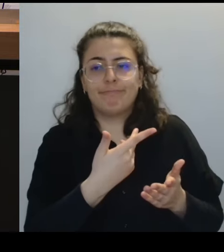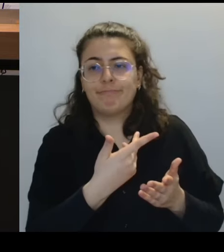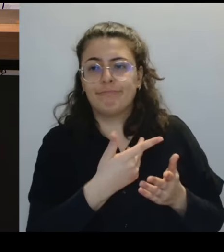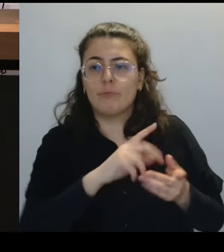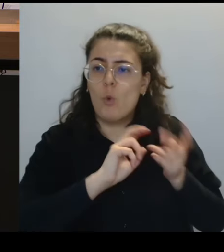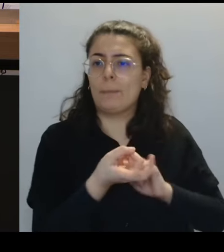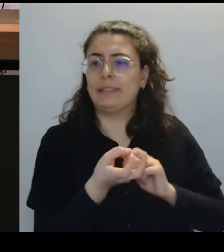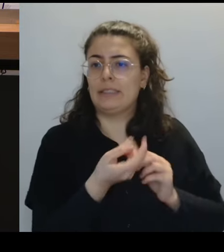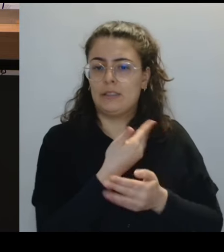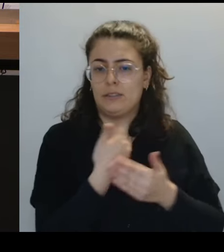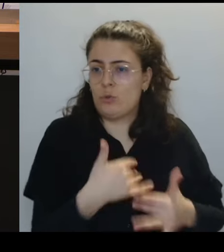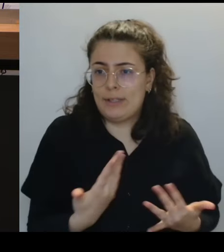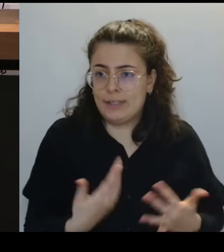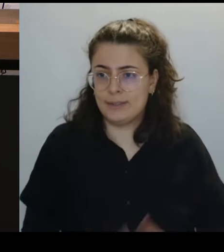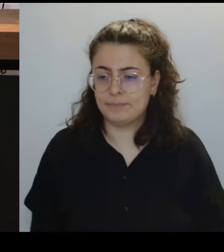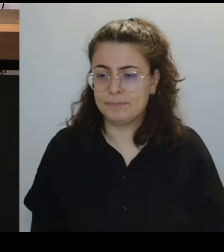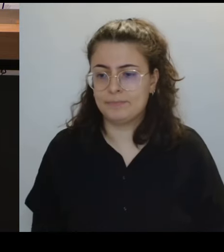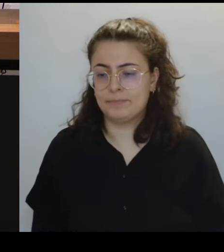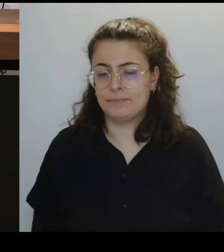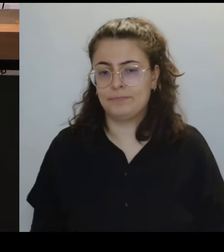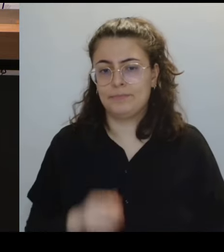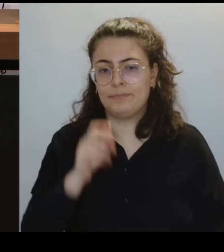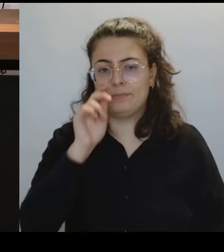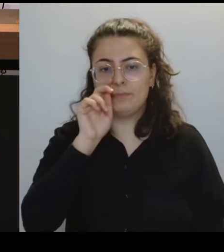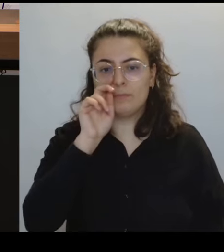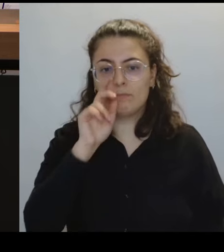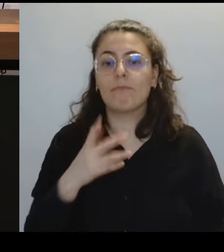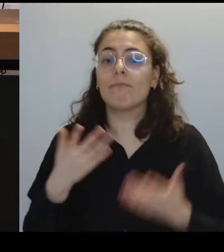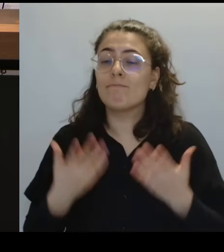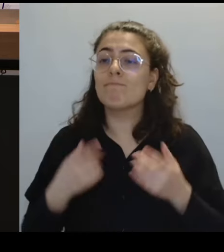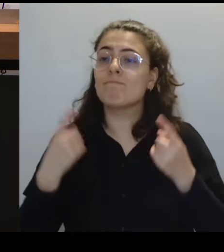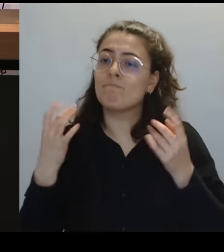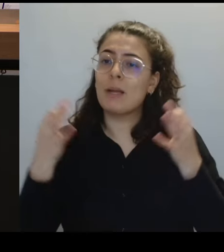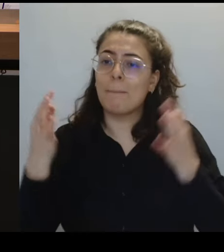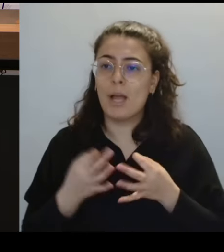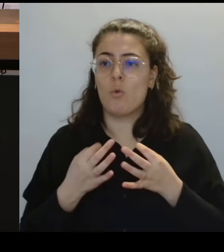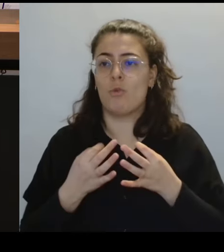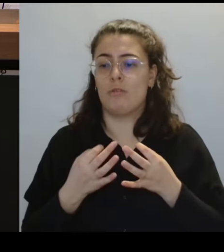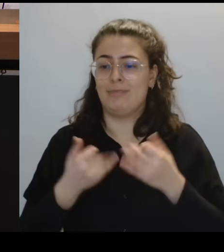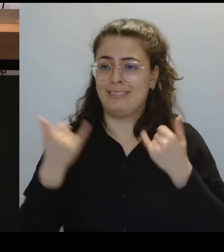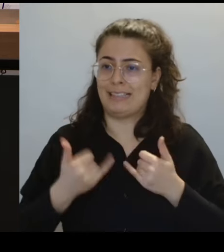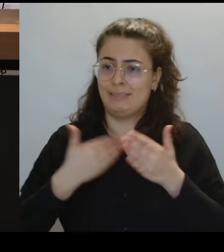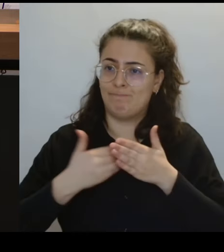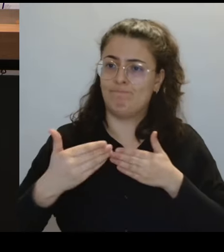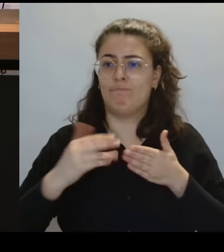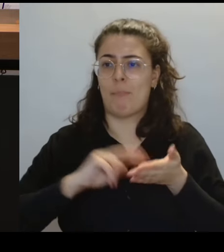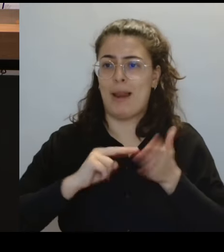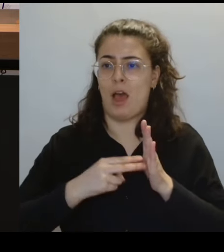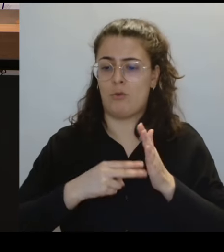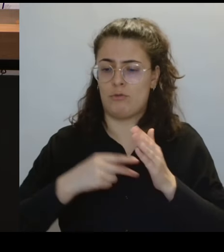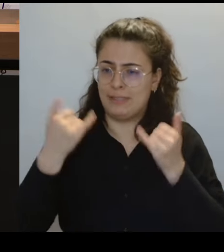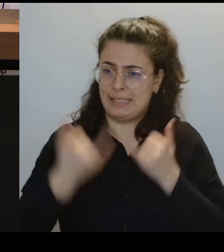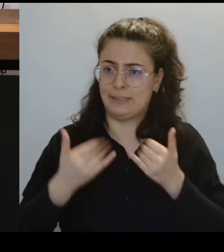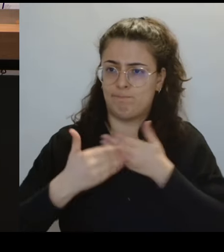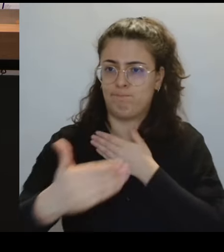Wir brauchen jetzt endlich eine Akut und Mittelfristplanung. Das heißt nicht nur den Masterplan 2040.